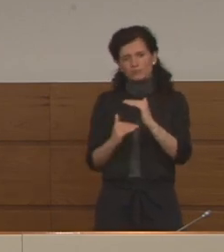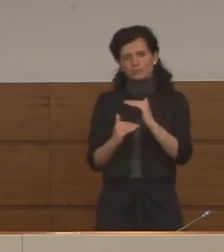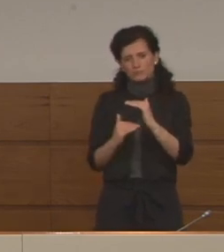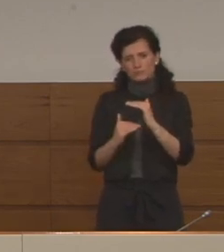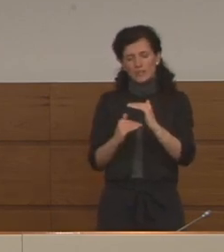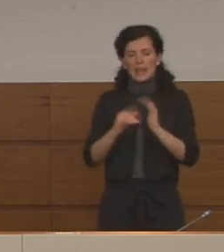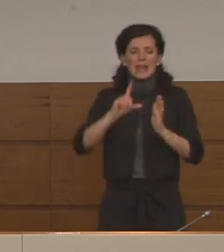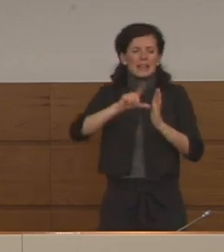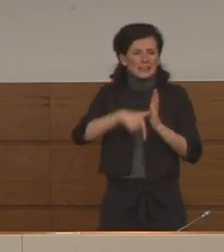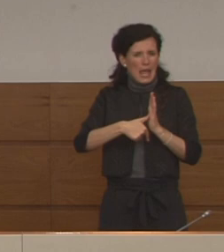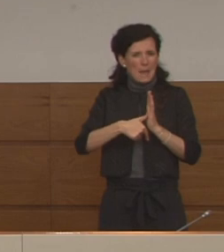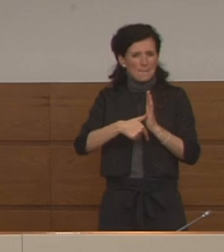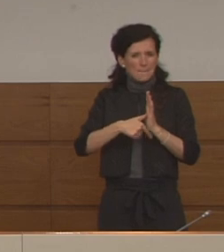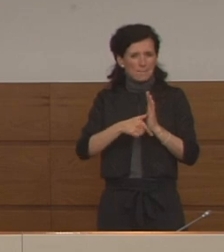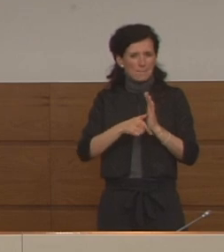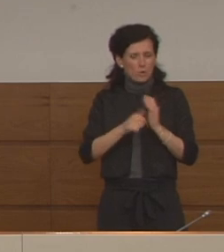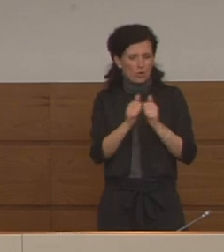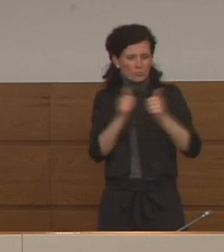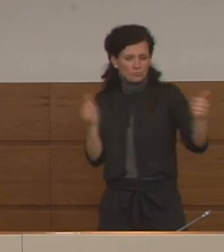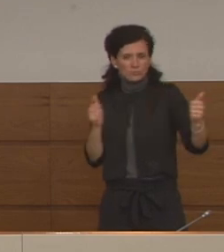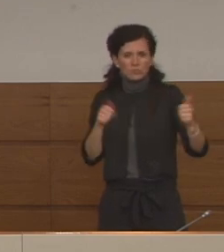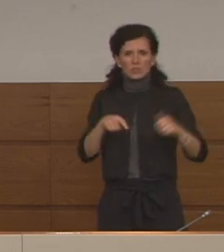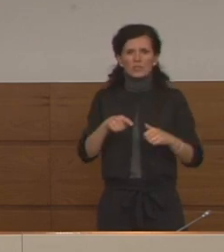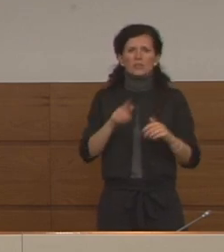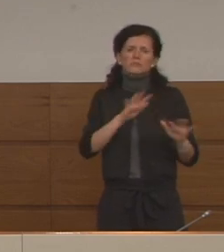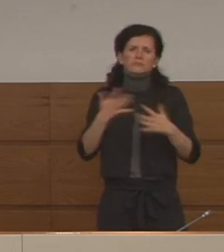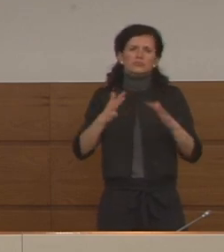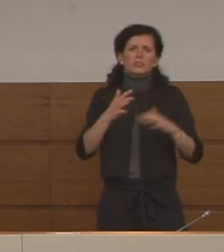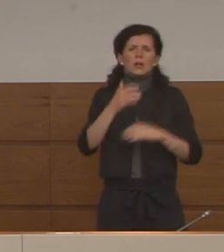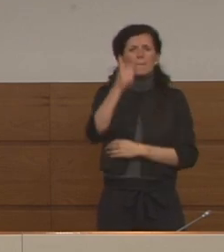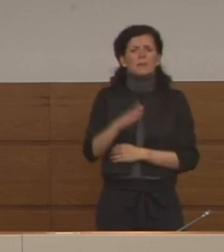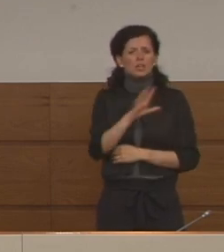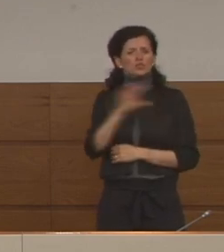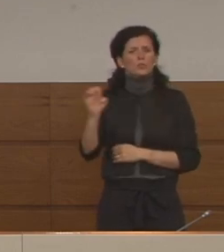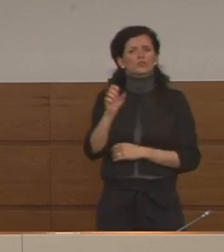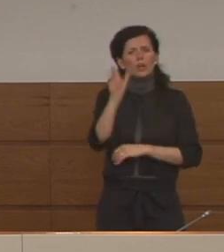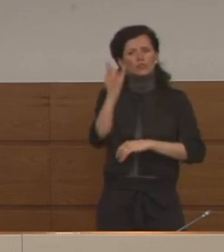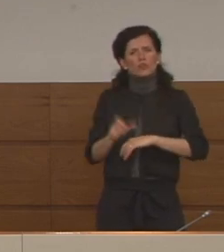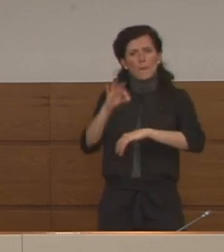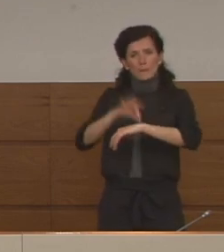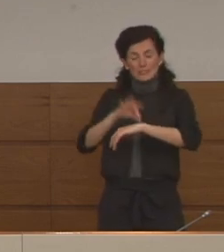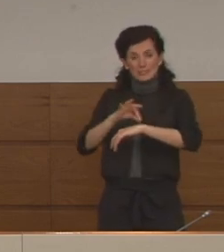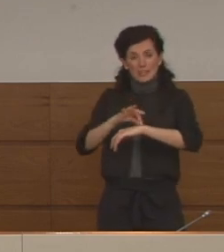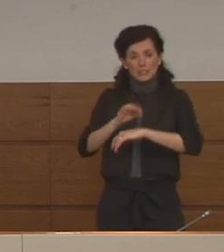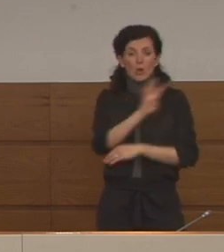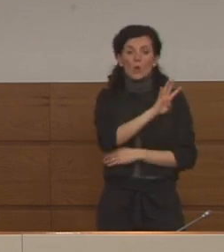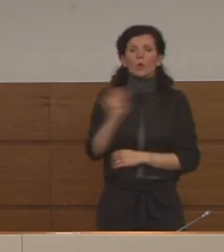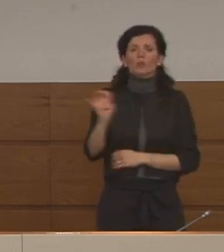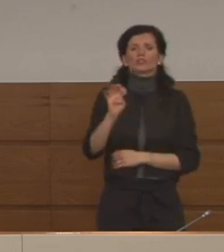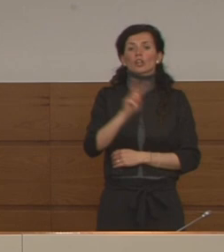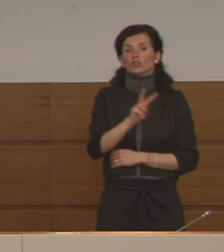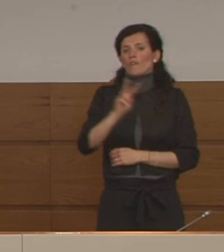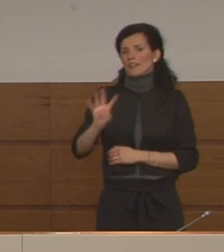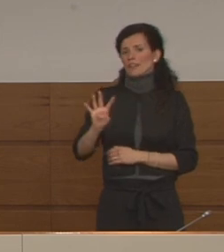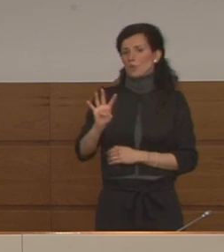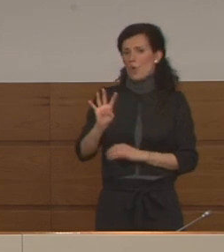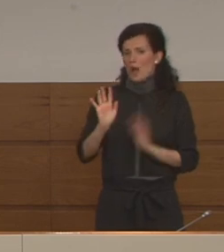identico, noi abbiamo circa 500 pazienti, per la verità 424. Un quarto di